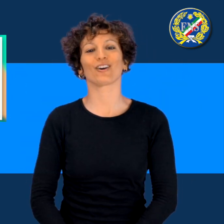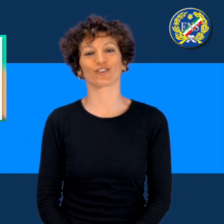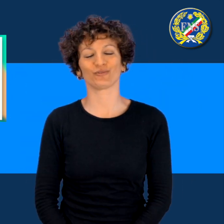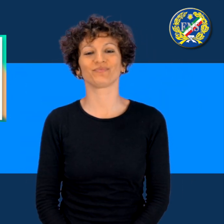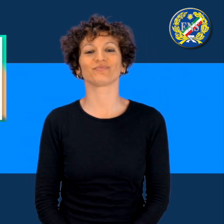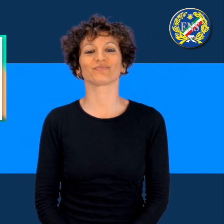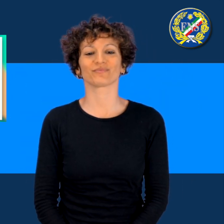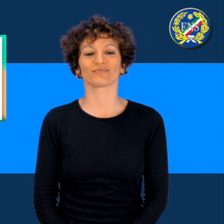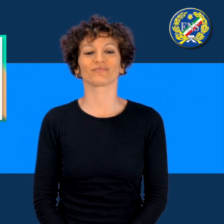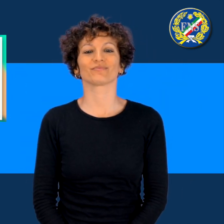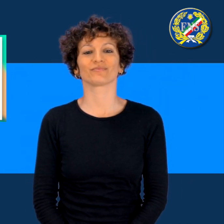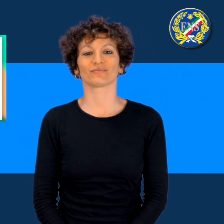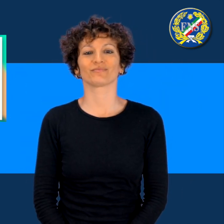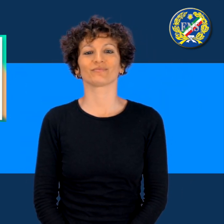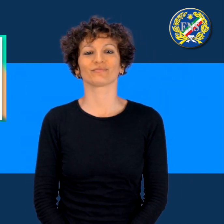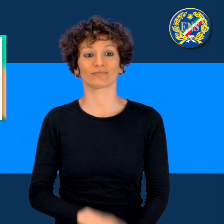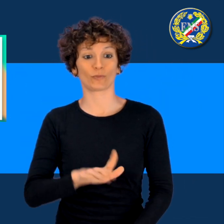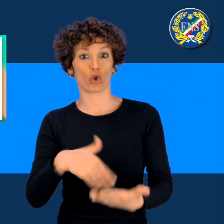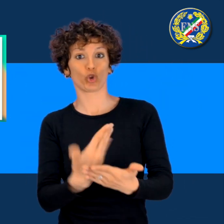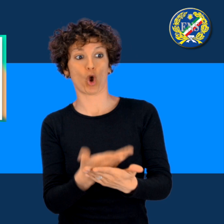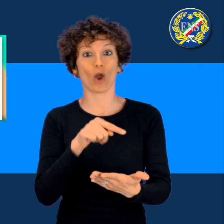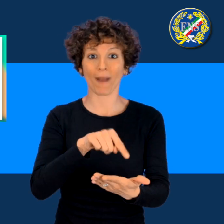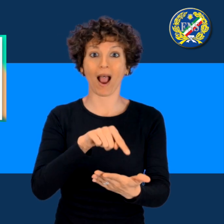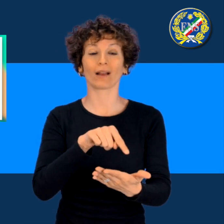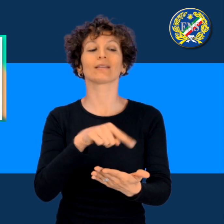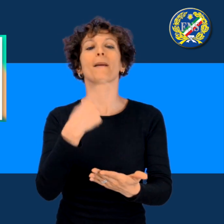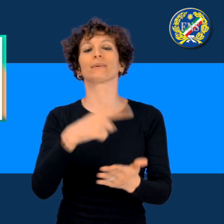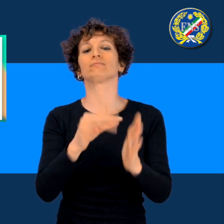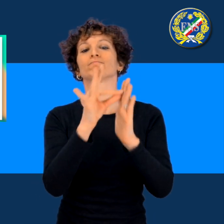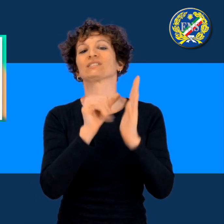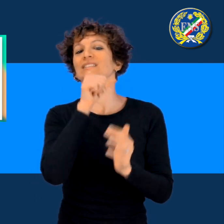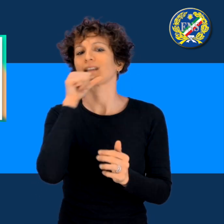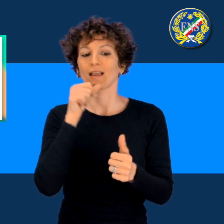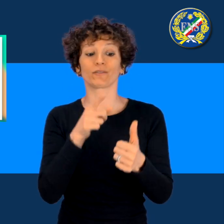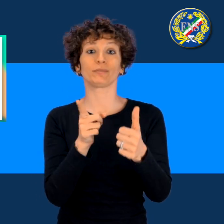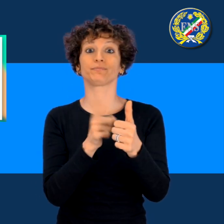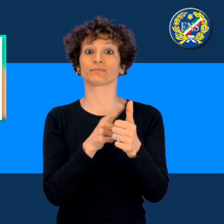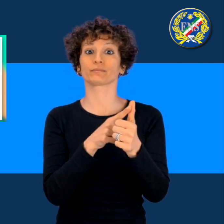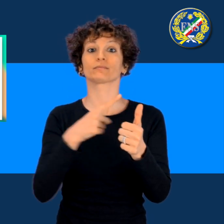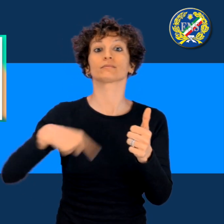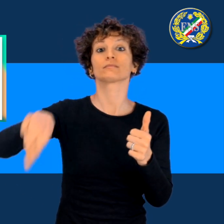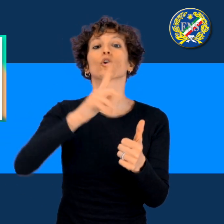ha realizzato un servizio accessibile, semplice e trasparente". Per richiedere la Card è necessario avere: